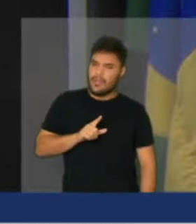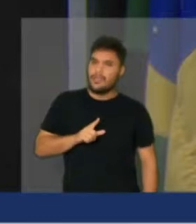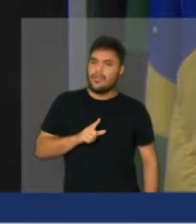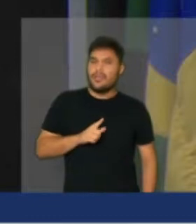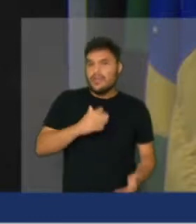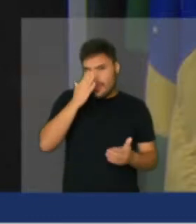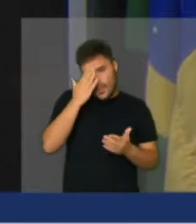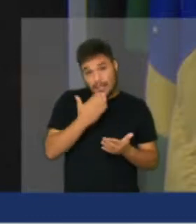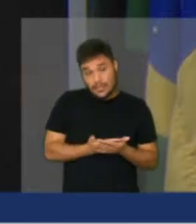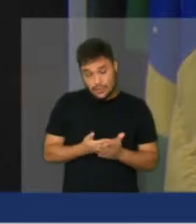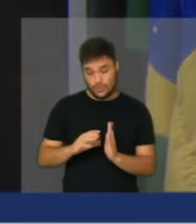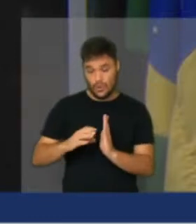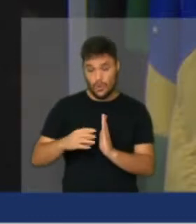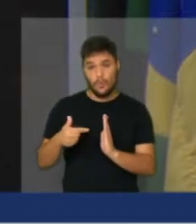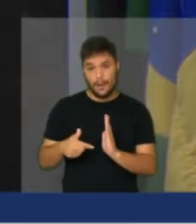QUE TEM MAIS MUNICÍPIOS ESTÁ LONGE DE TER MIL, MUITO MENOS